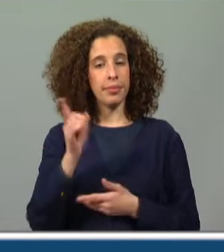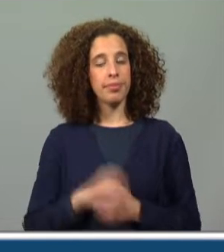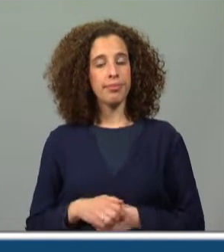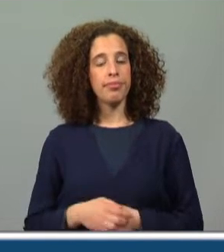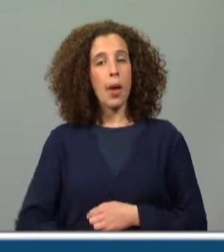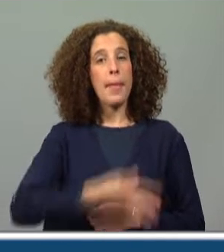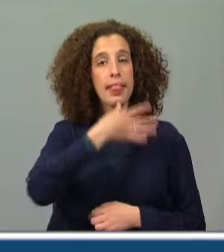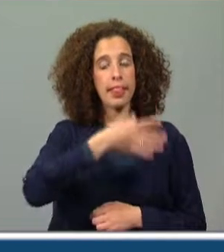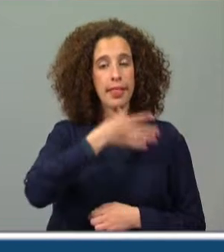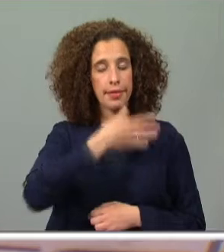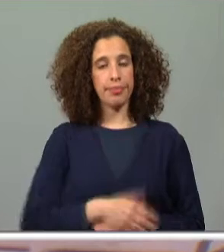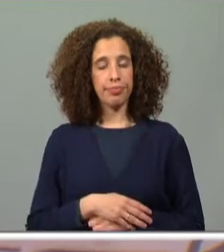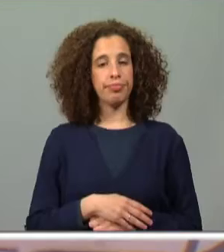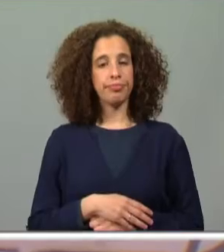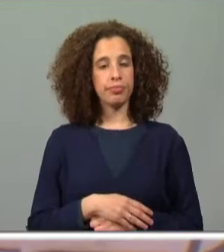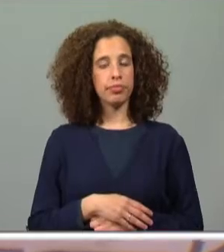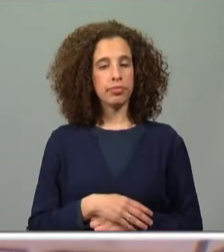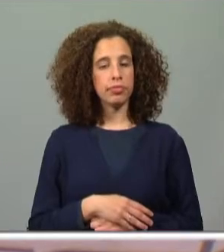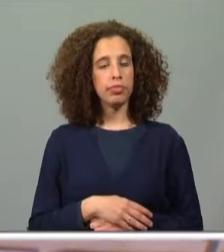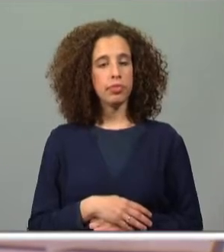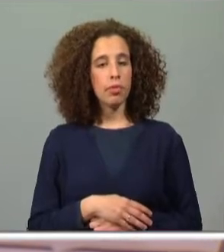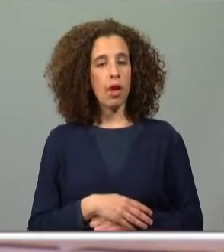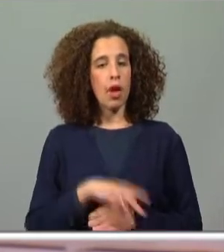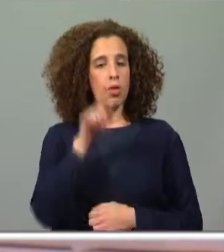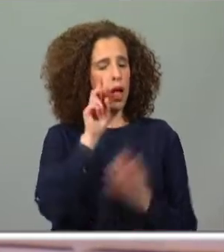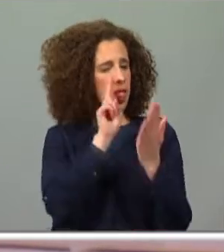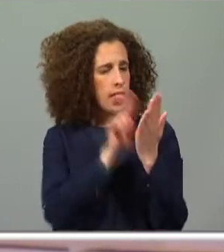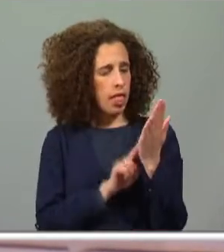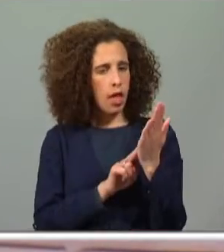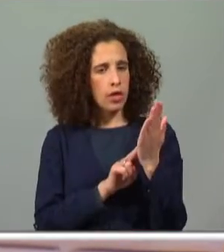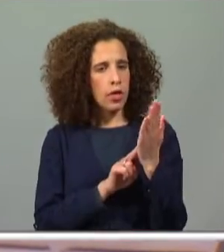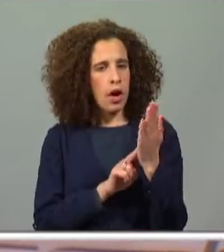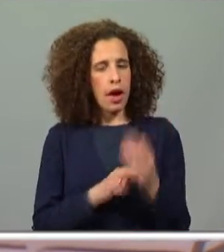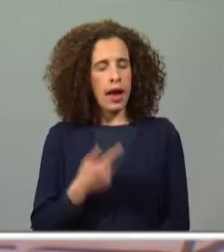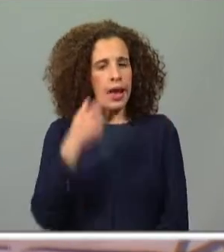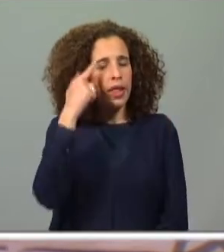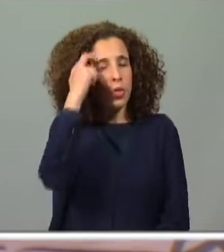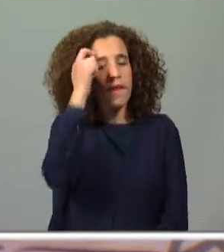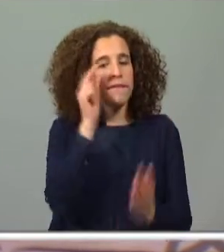narrador que uma leitora voraz Que adorava ler 敘述者比貪婪的讀者喜歡閱讀